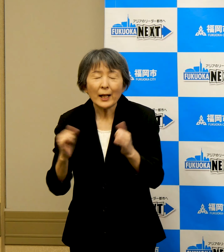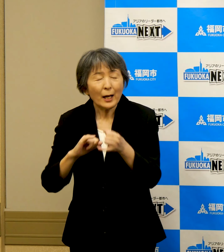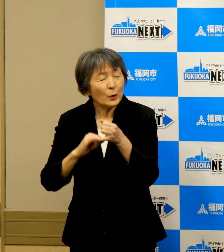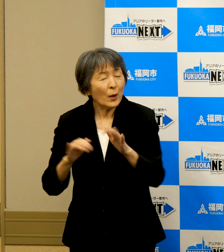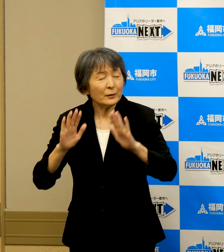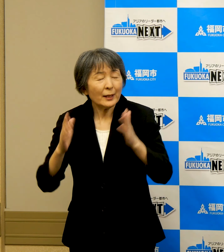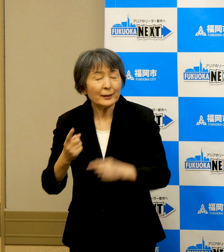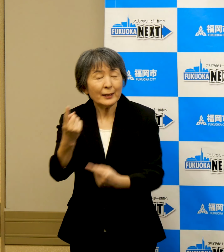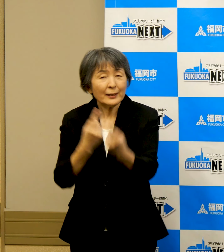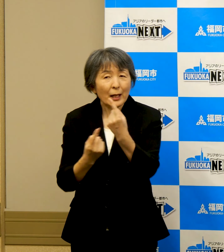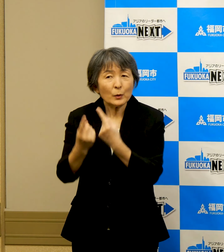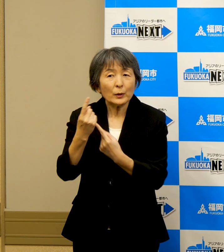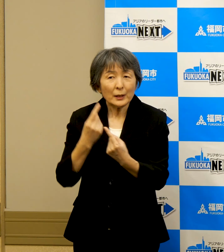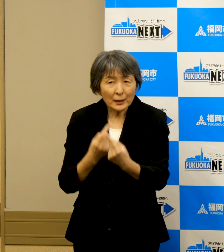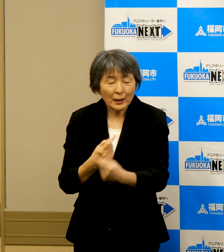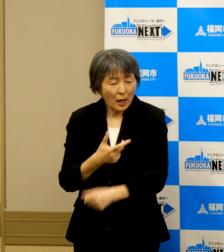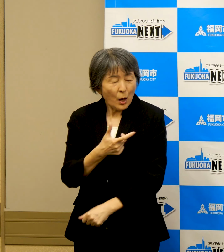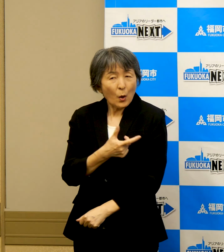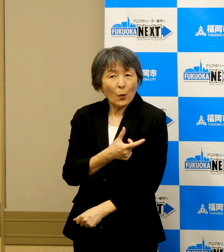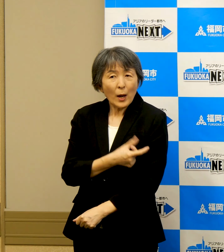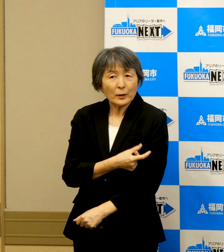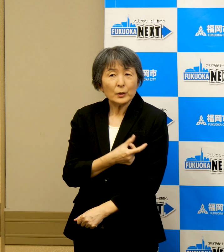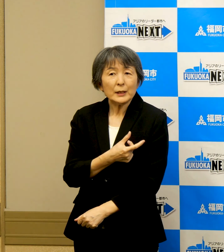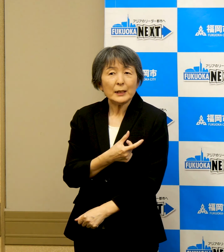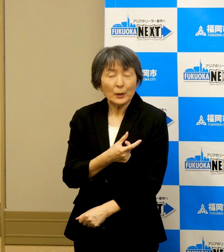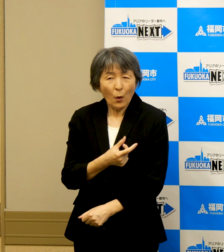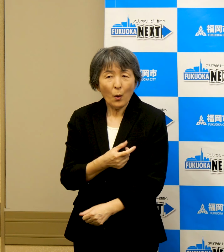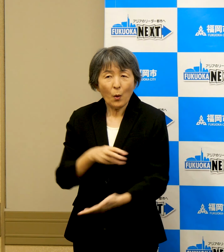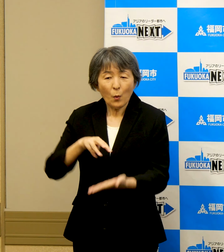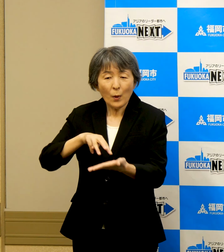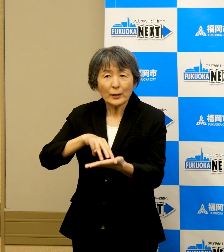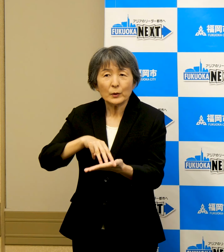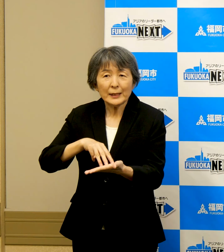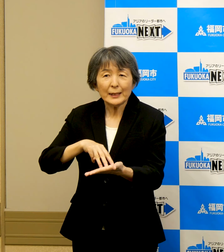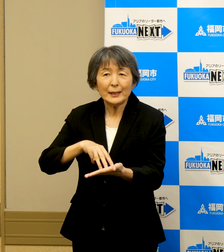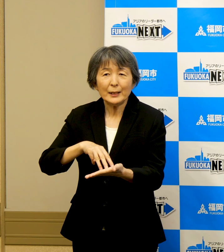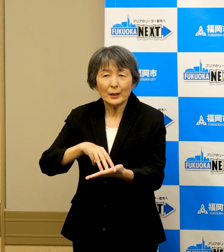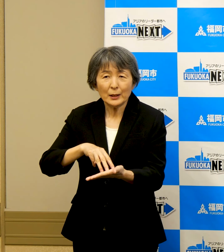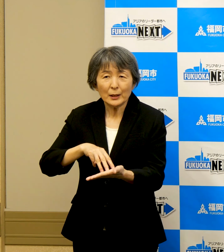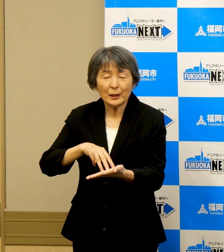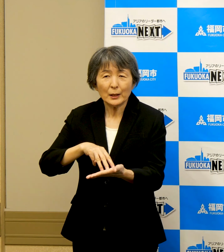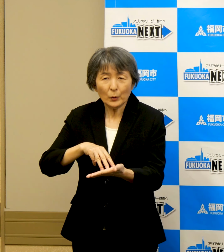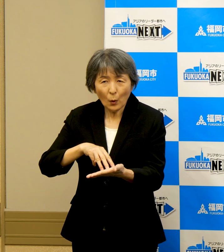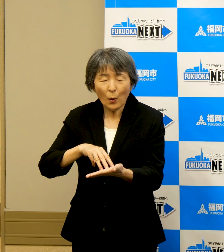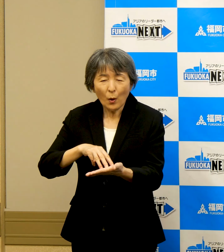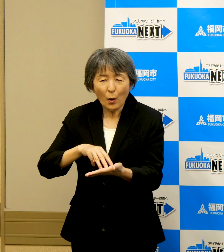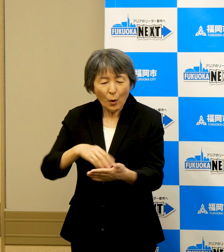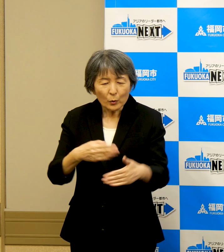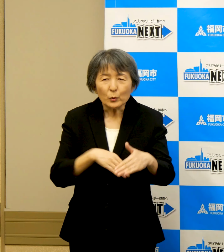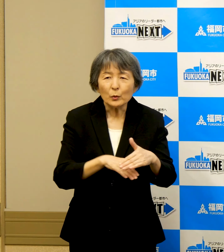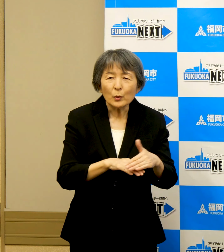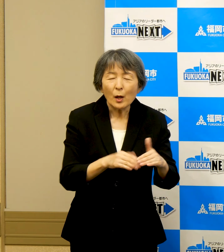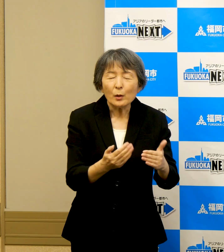余っているワクチンの量を超えそうな場合とか 例えば行列ができたりするような